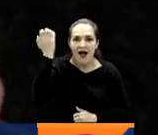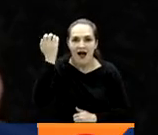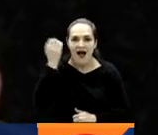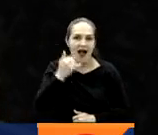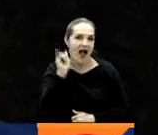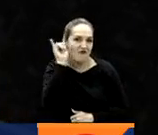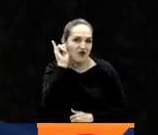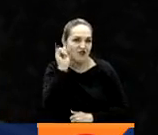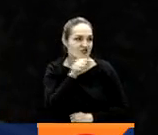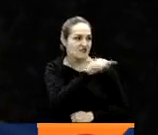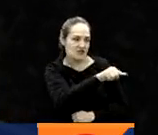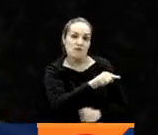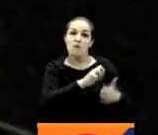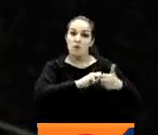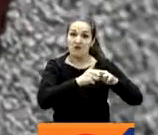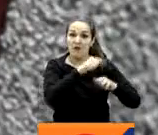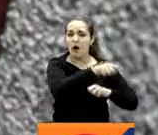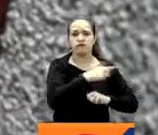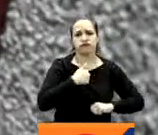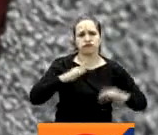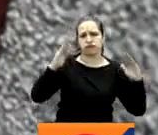una querella colectiva que lo acusaba de ilegalmente dat